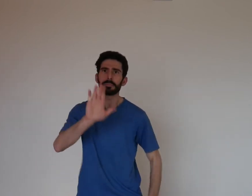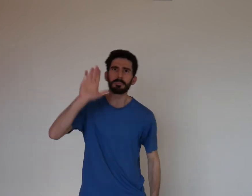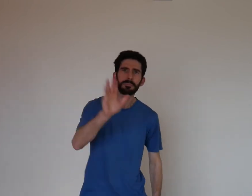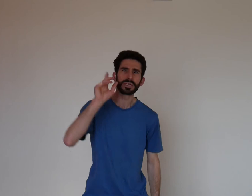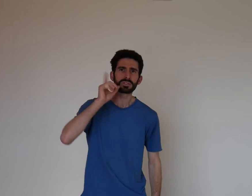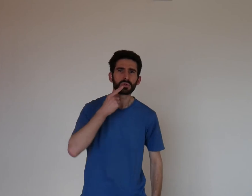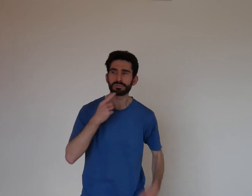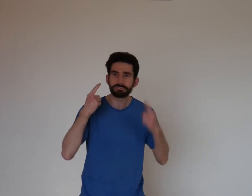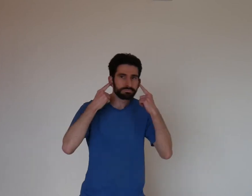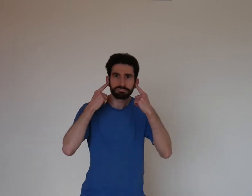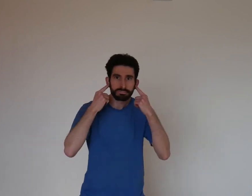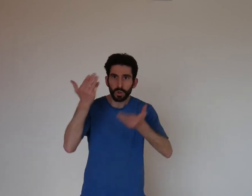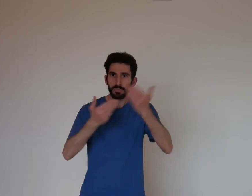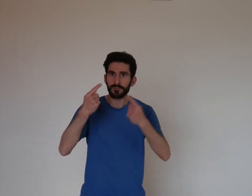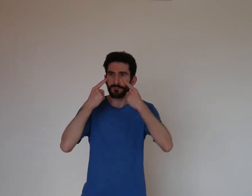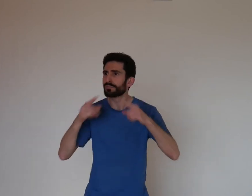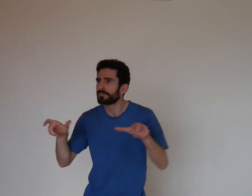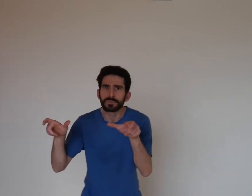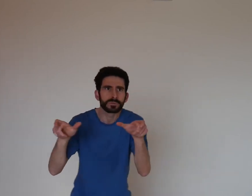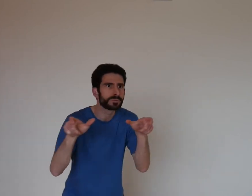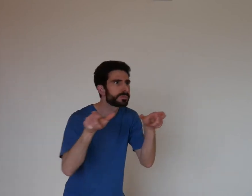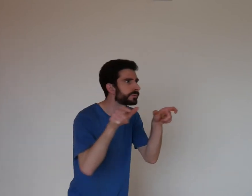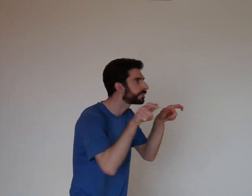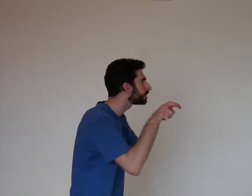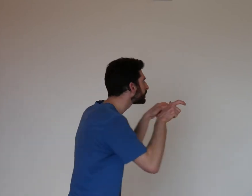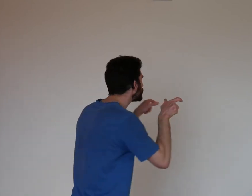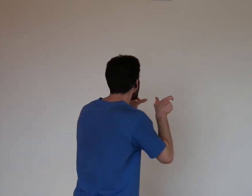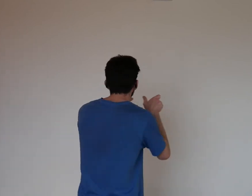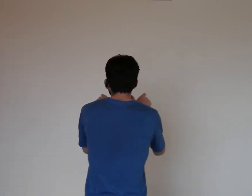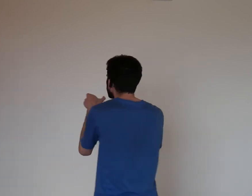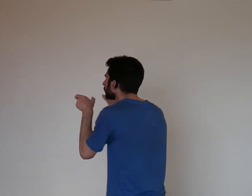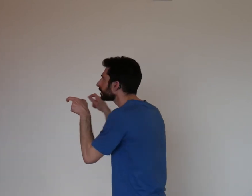Mais chez les sourds qui utilisent leur vue à la place de l'audition, ils guettent en tournant sur place.